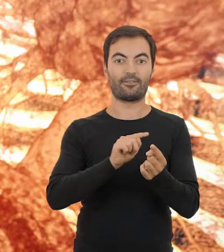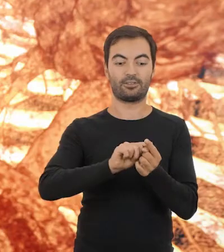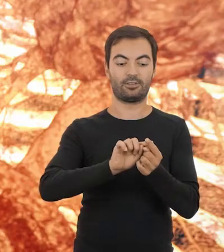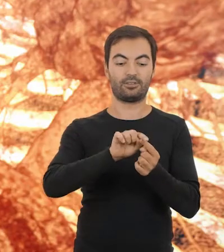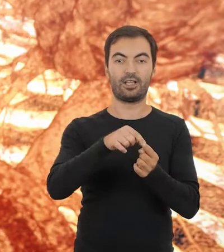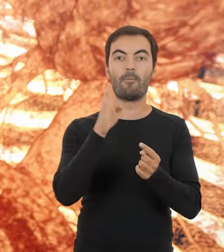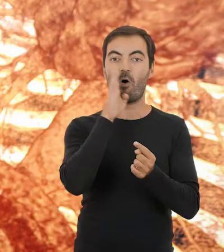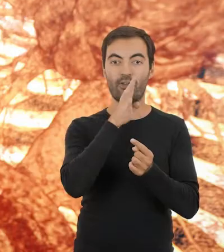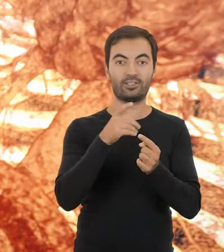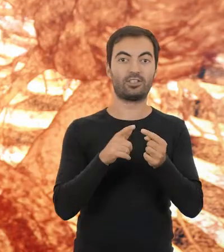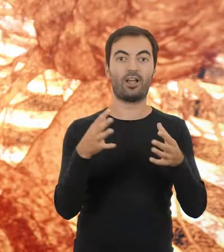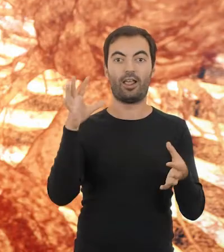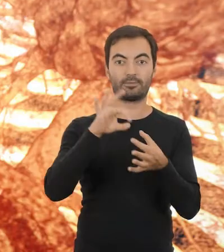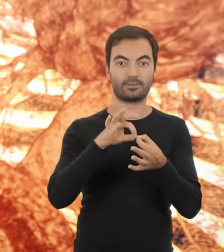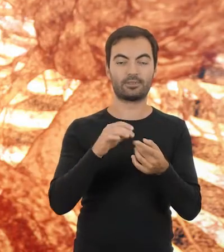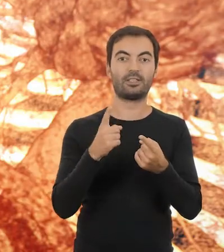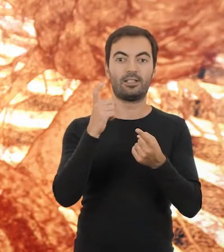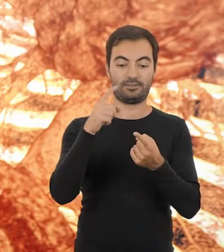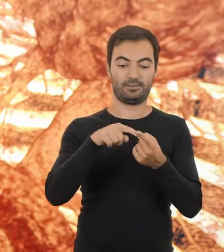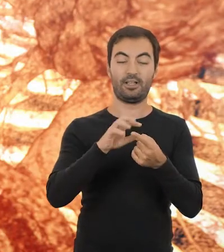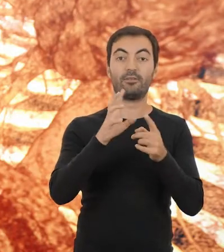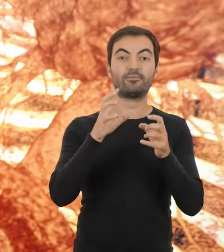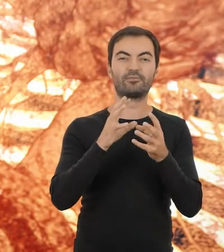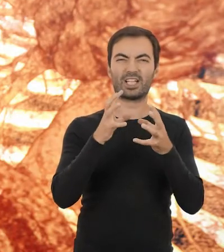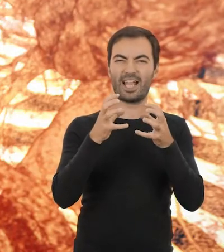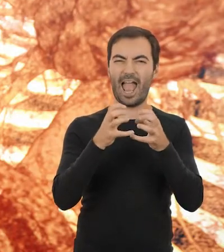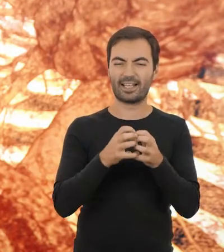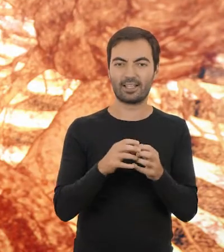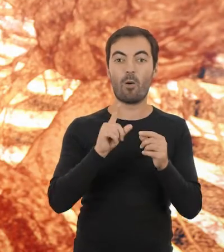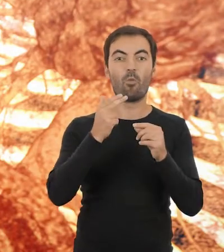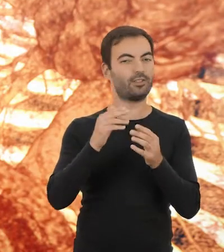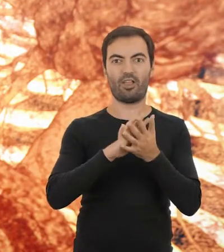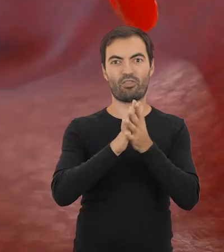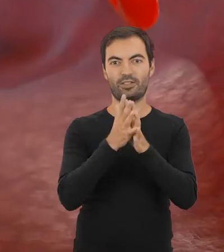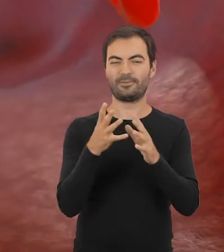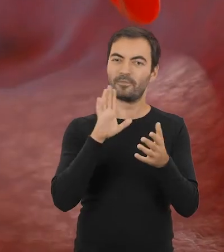zaczyna gęstnieć i z płynu zamienia się w coś przypominającego galaretkę